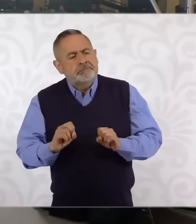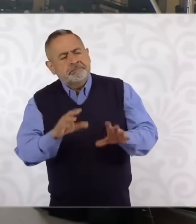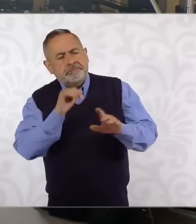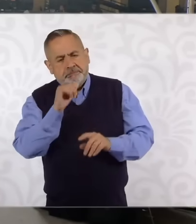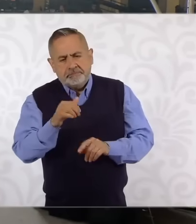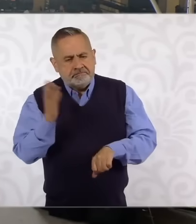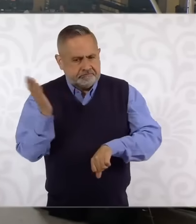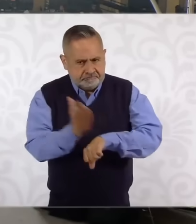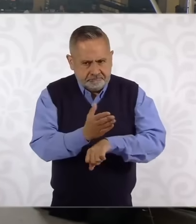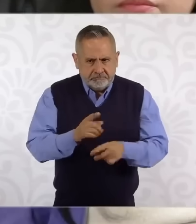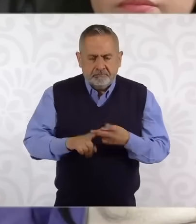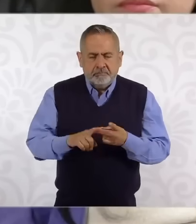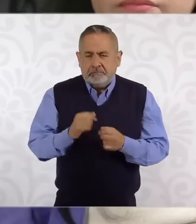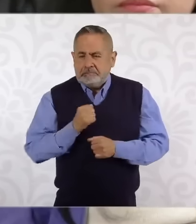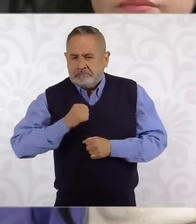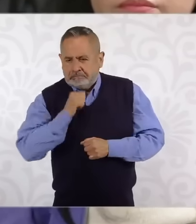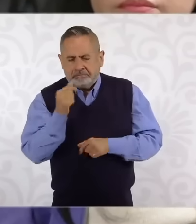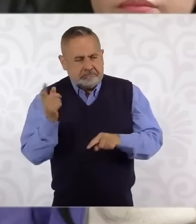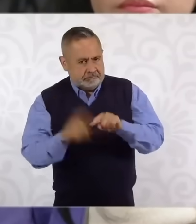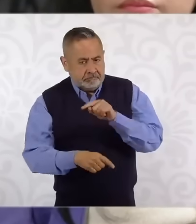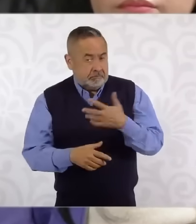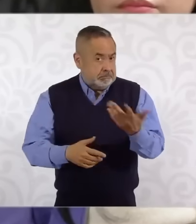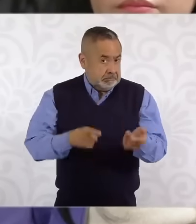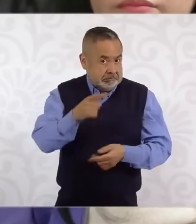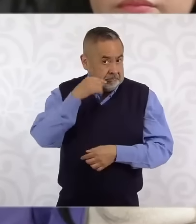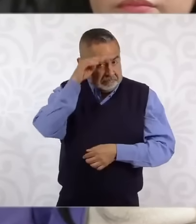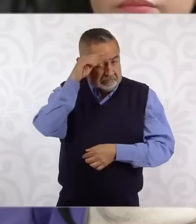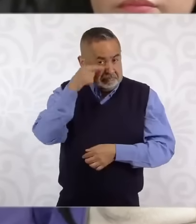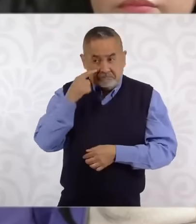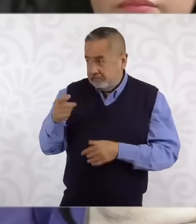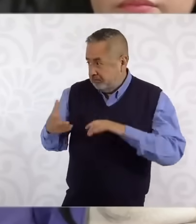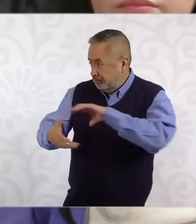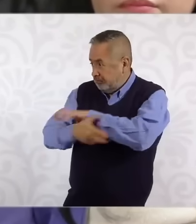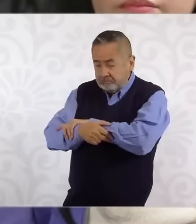sobre todo con los privilegios. usted ve esta alianza ciudadana, esta alianza,